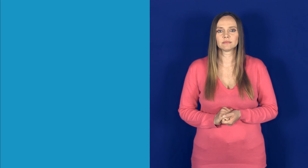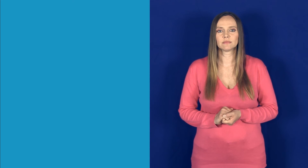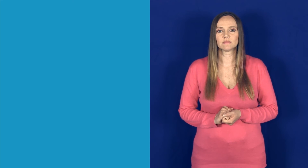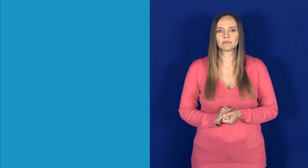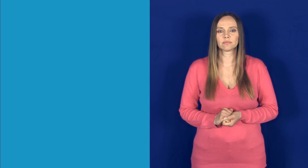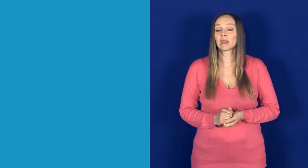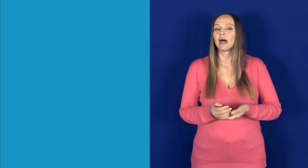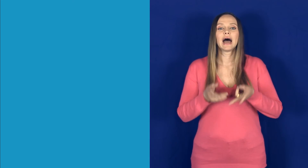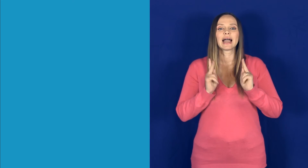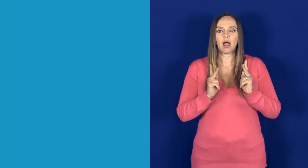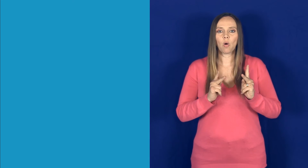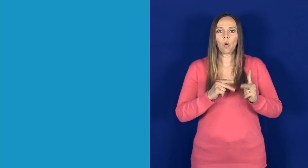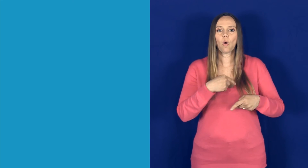Kako poteka preiskava?